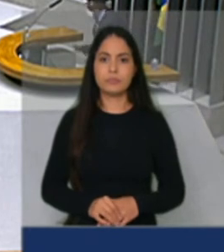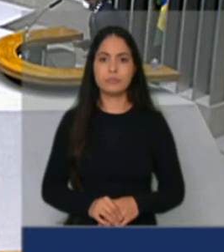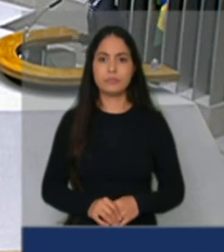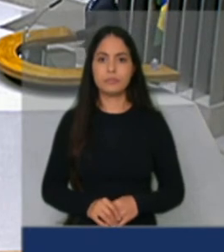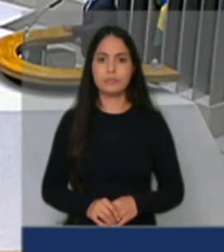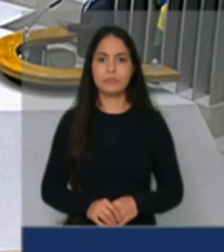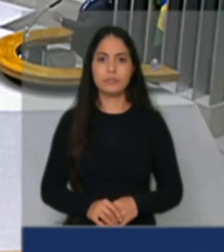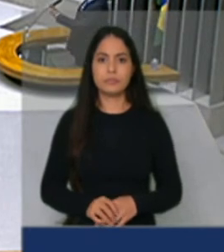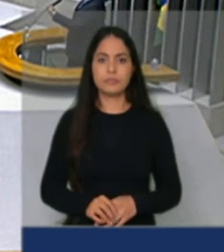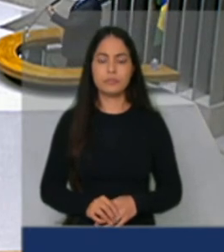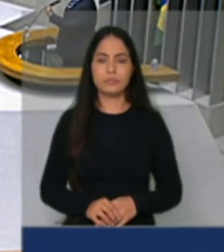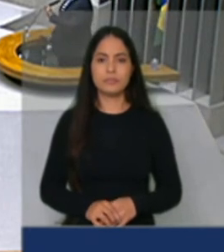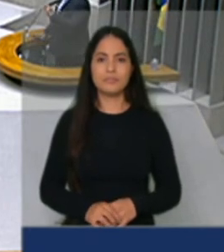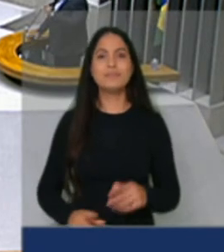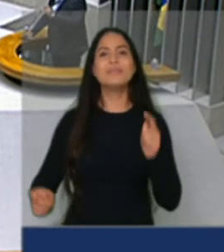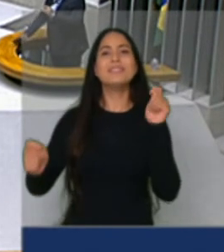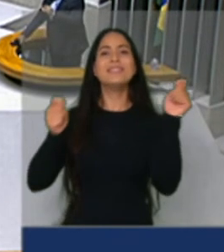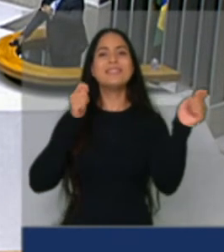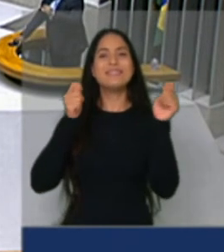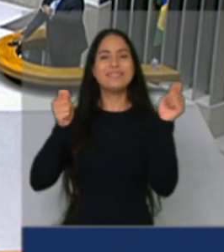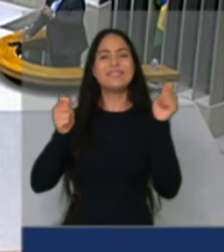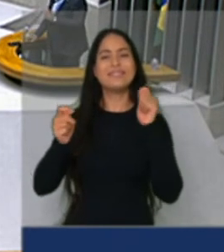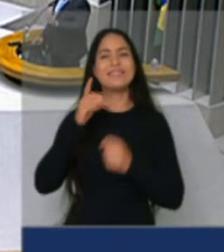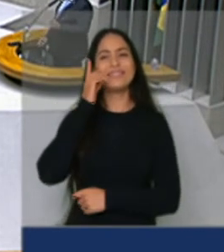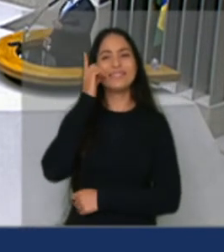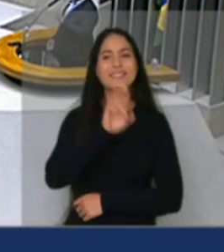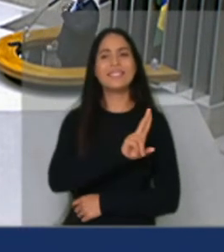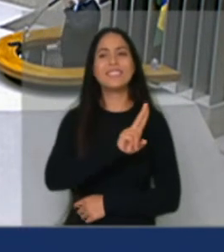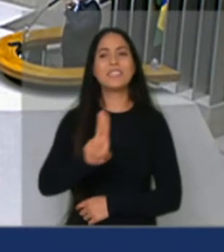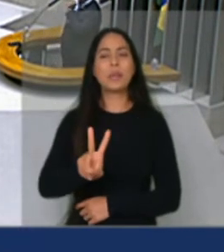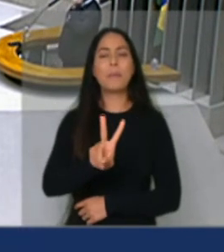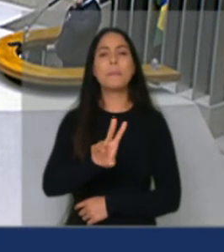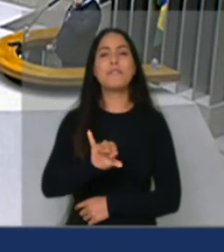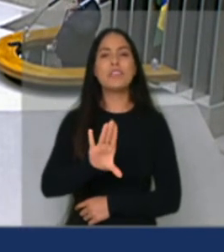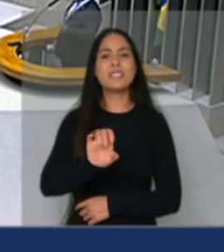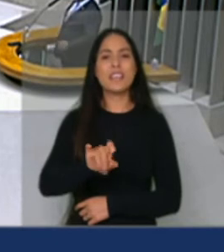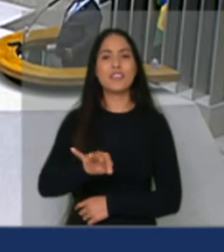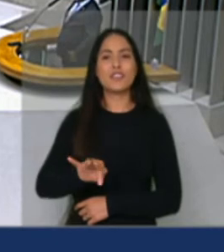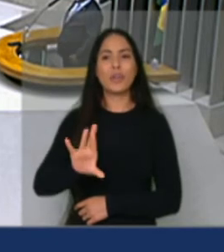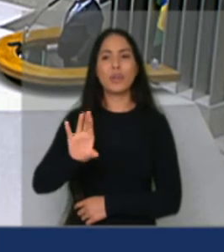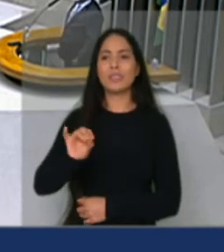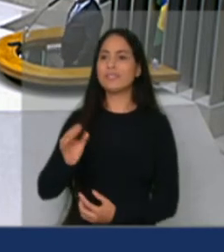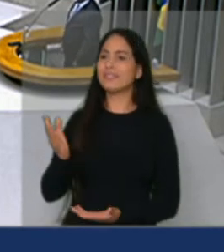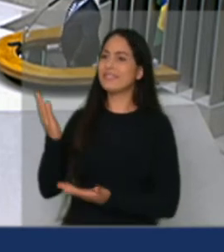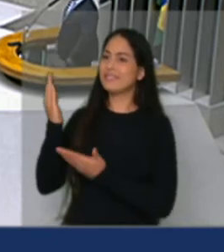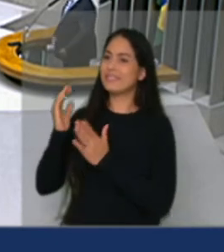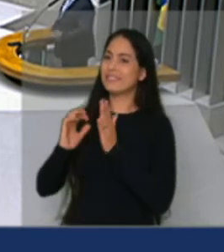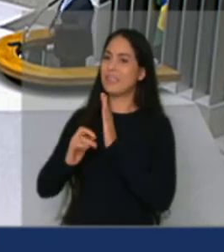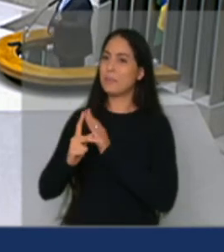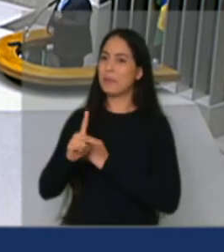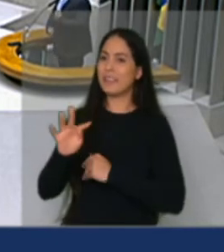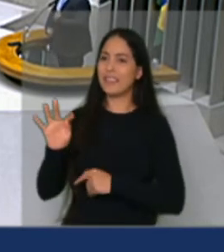DEPUTADO VICENTINHO. -- [NARRADOR]: DEPUTADO VICENTINHO DO PT DE SÃO PAULO FOI CHAMADO. AGORA SIM. [DEPUTADO]: PRESIDENTE, POIS NÃO, POR